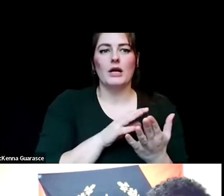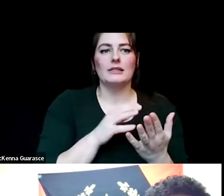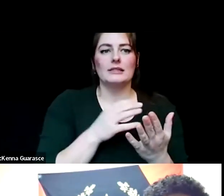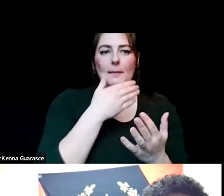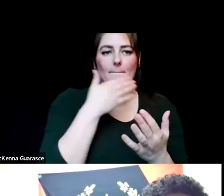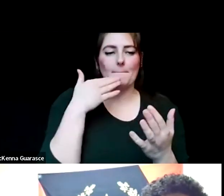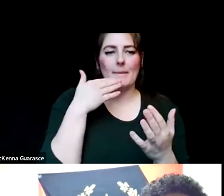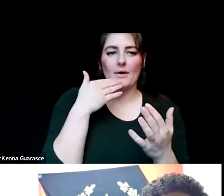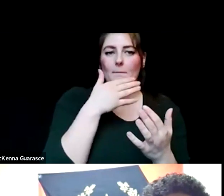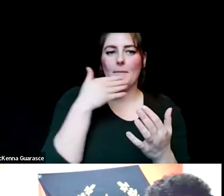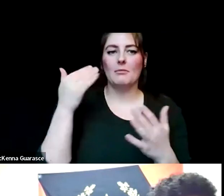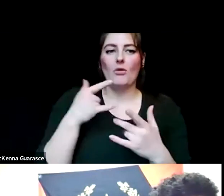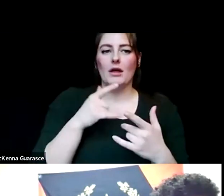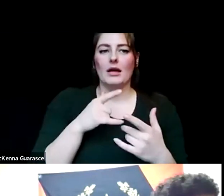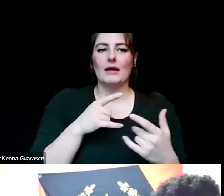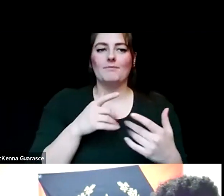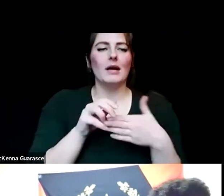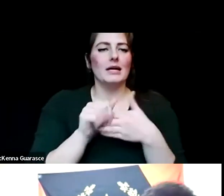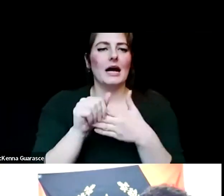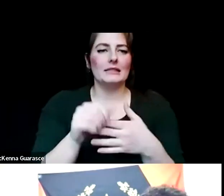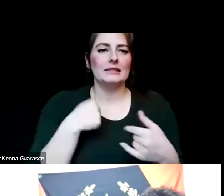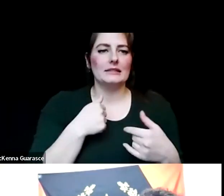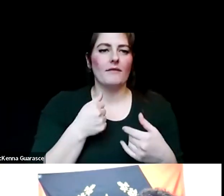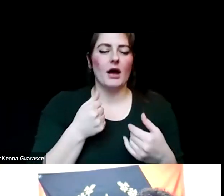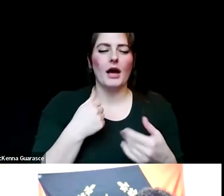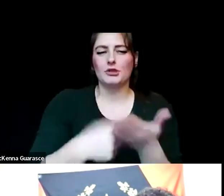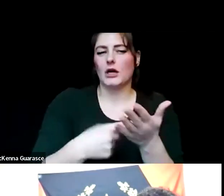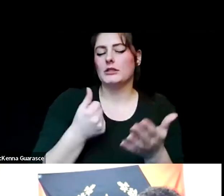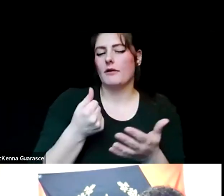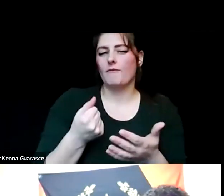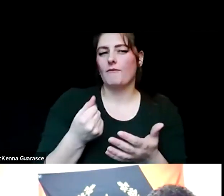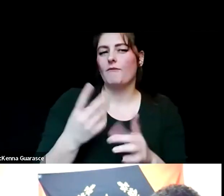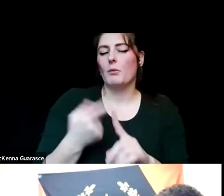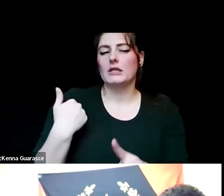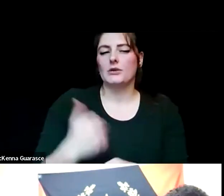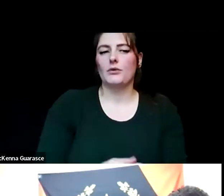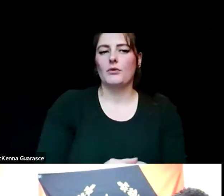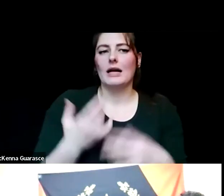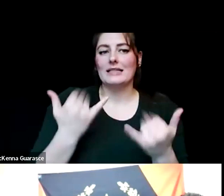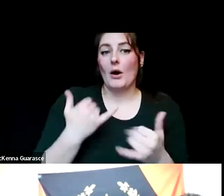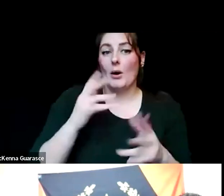que di hace unos minutos. La gente está preocupada por el fentanilo